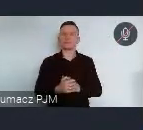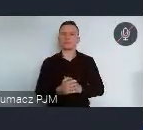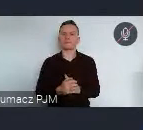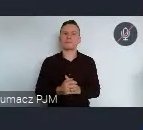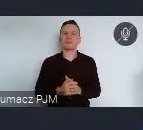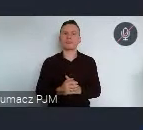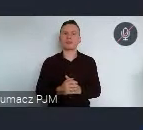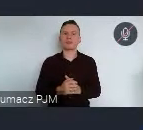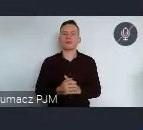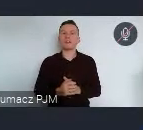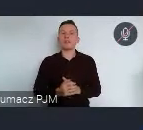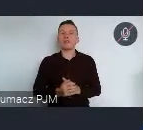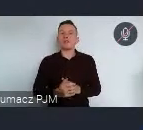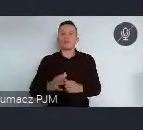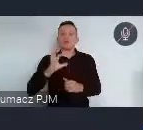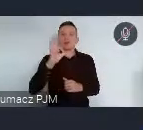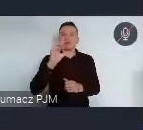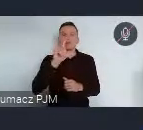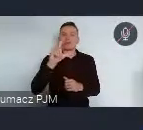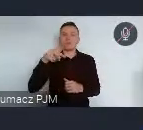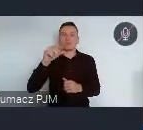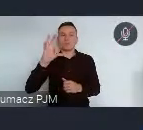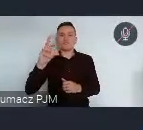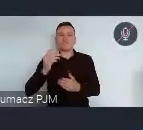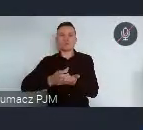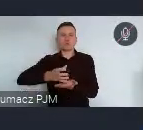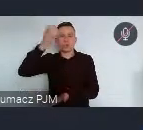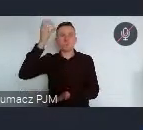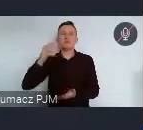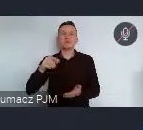ponieważ Słupsk stawia na wysoki poziom recyklingu